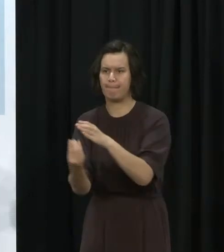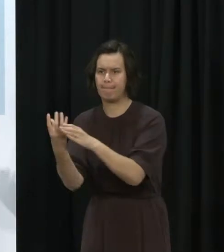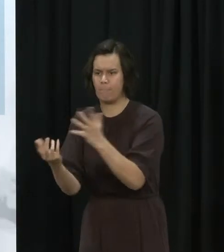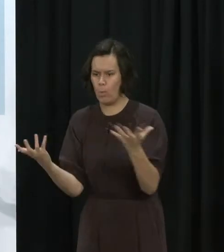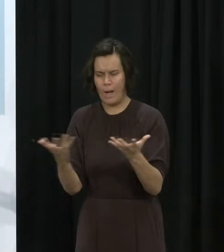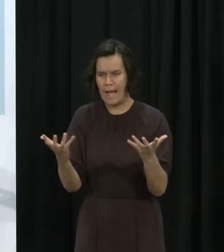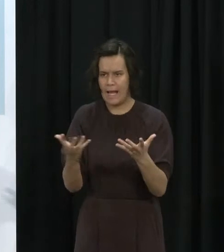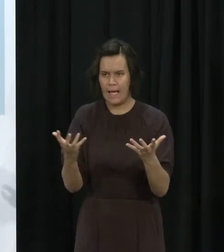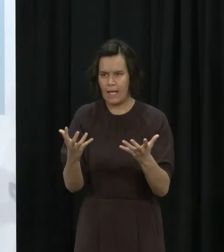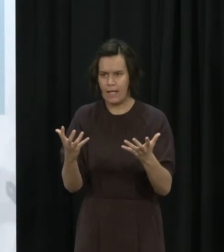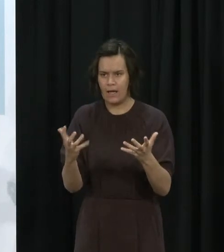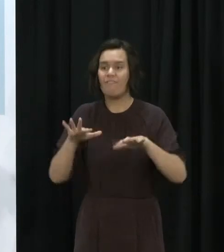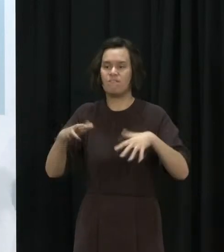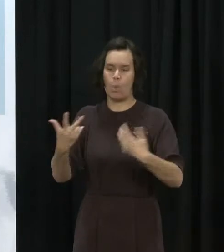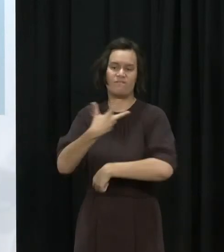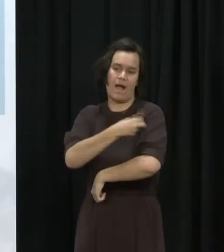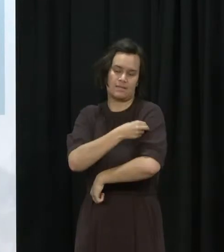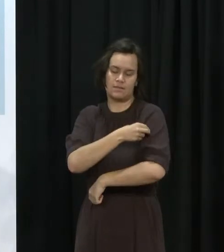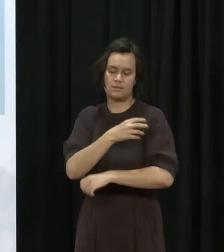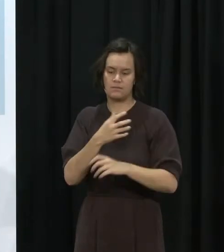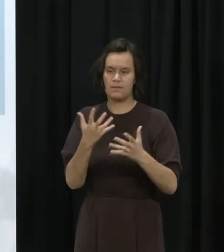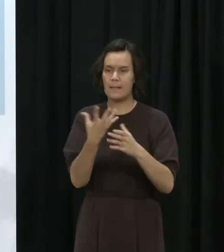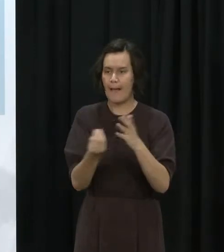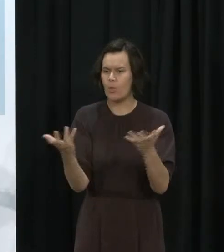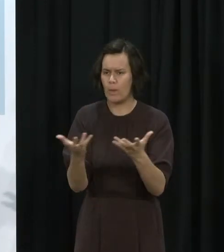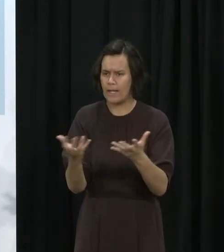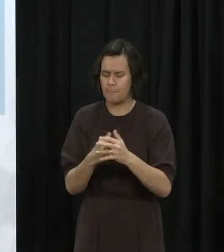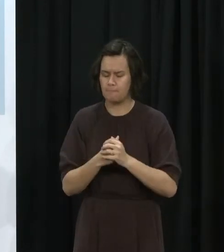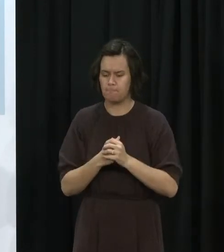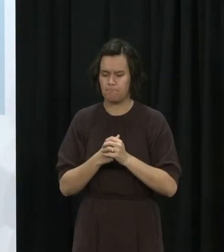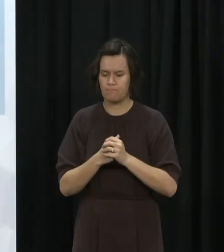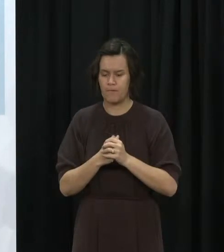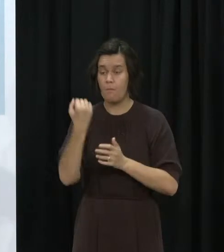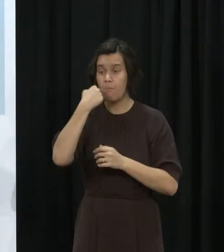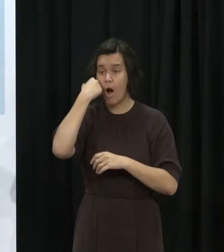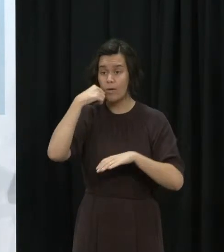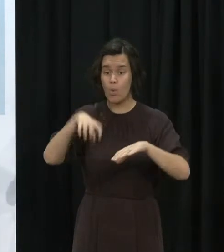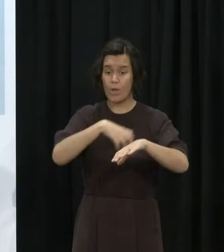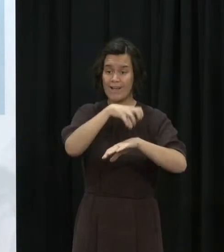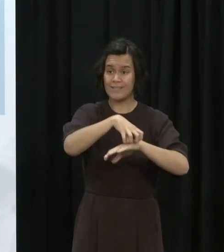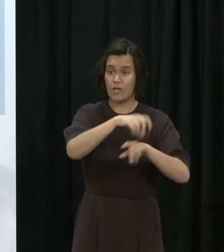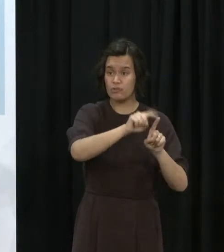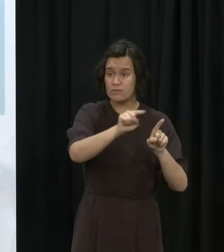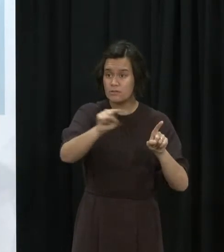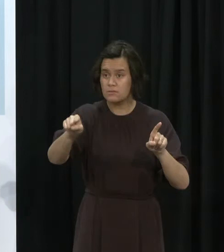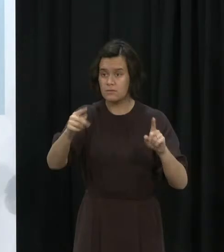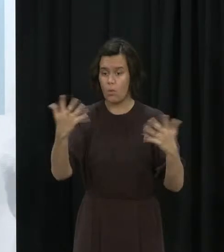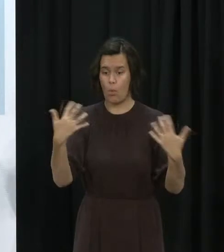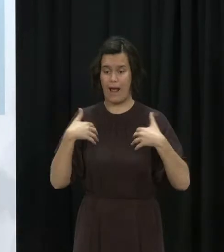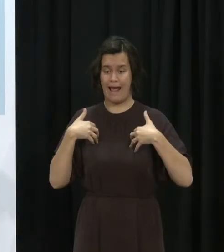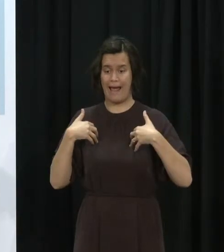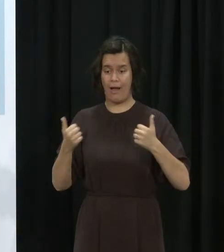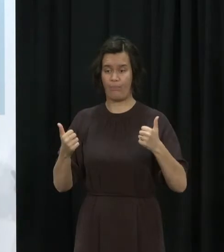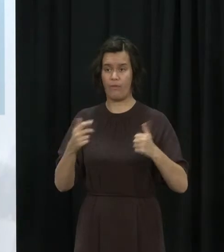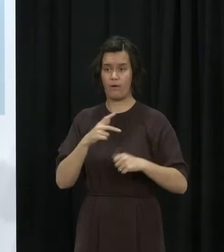taraipiunara he tauira mo tatou ki te tautuhi i nga raruraru